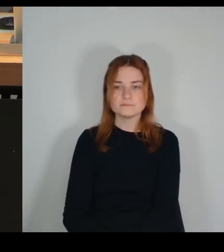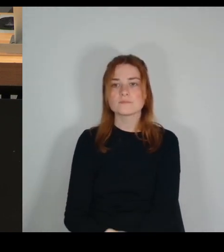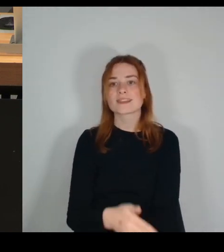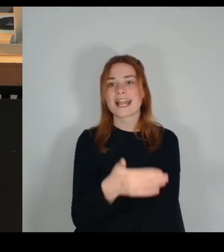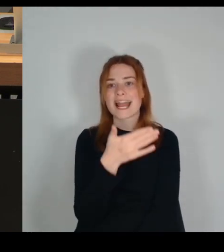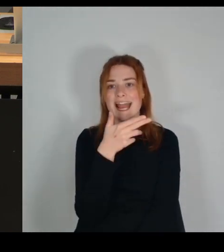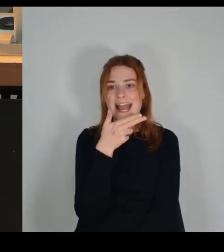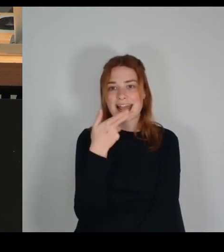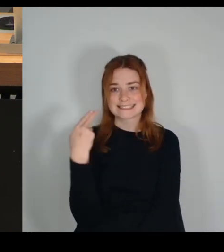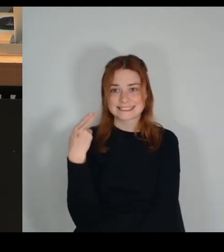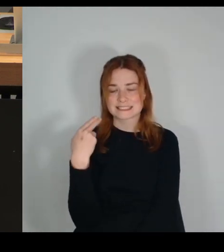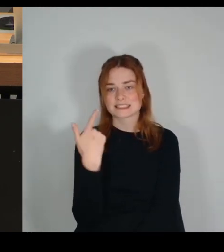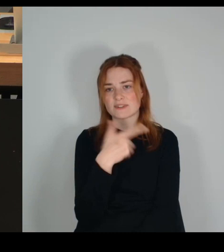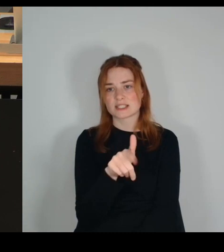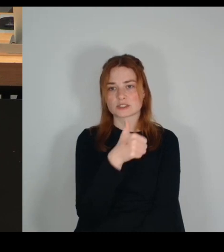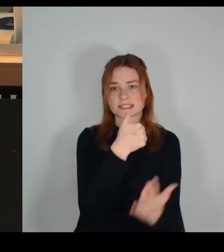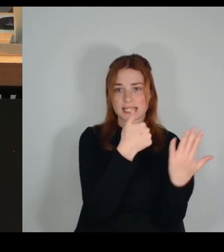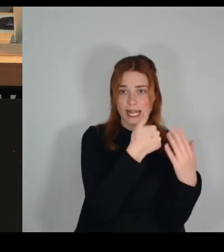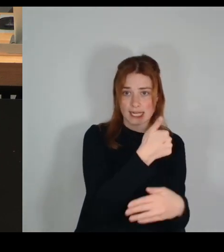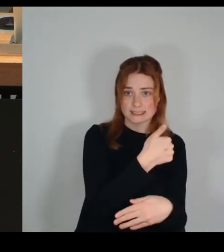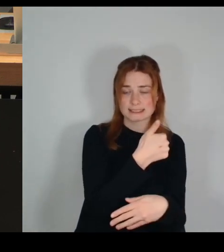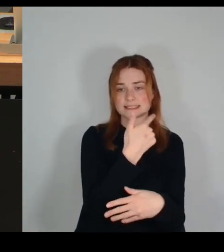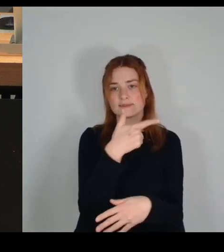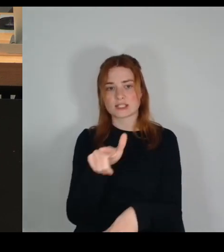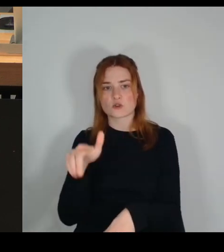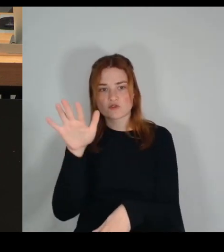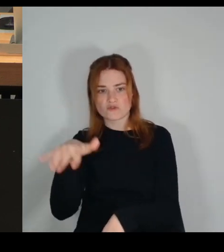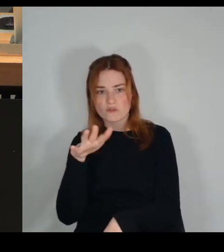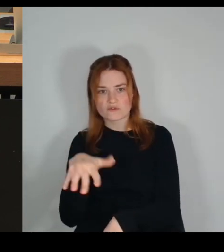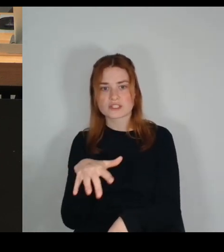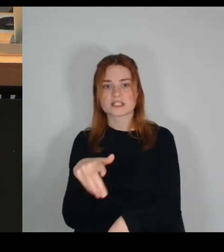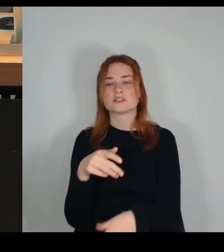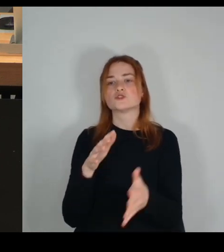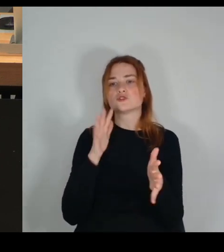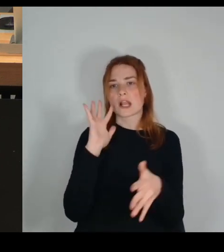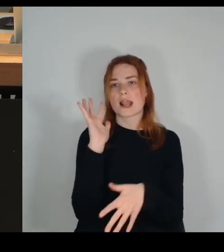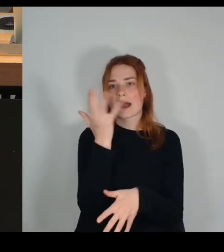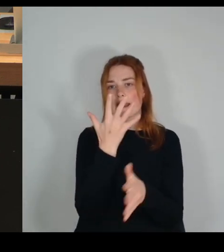insgesamt 1,6 Millionen Fahrzeuge und 3,2 Millionen Personen kontrolliert.